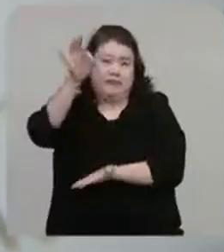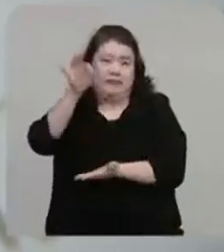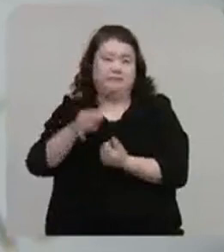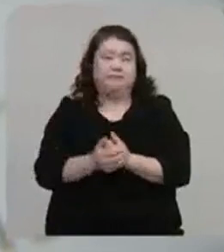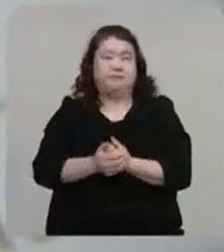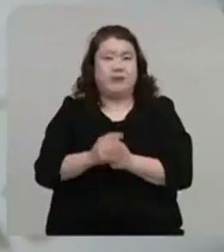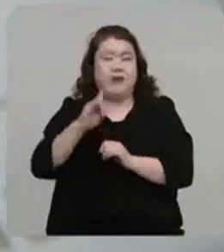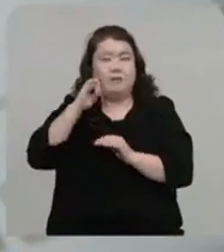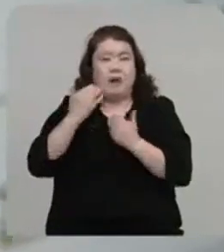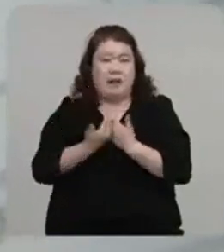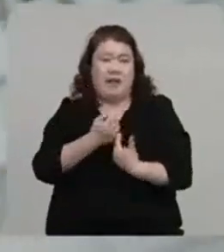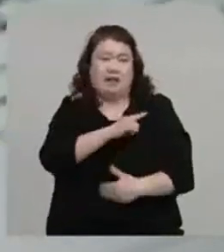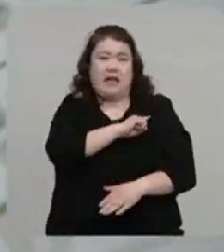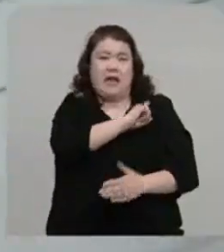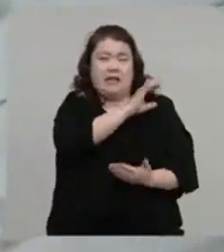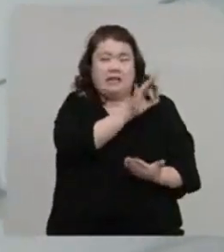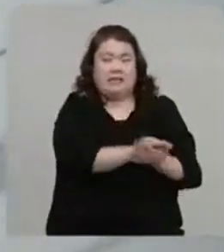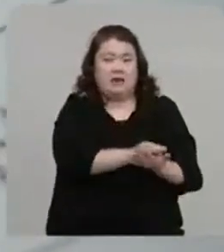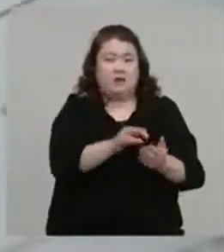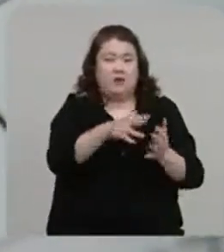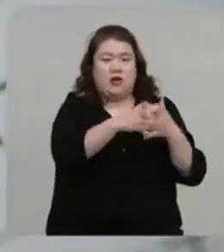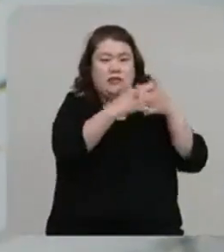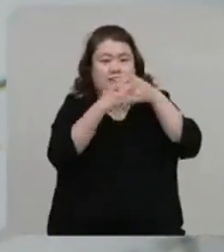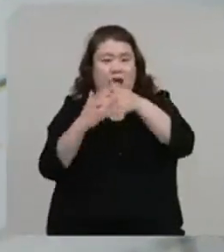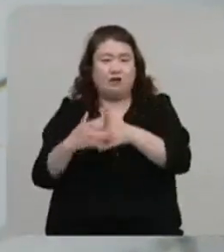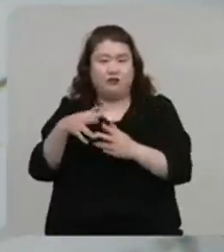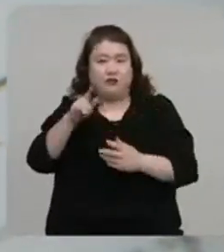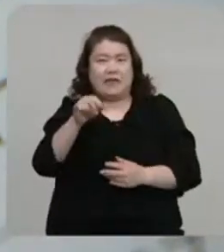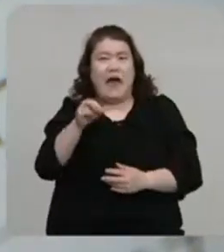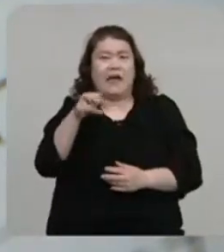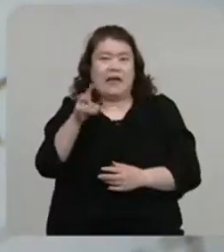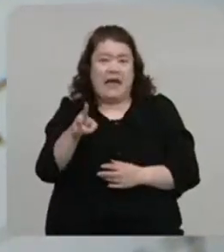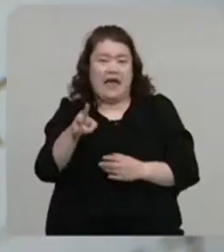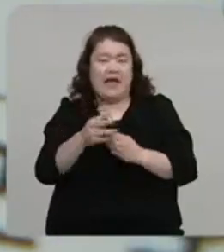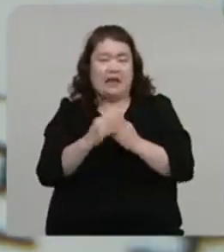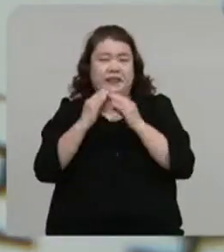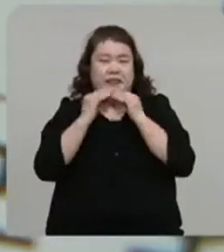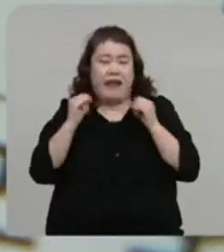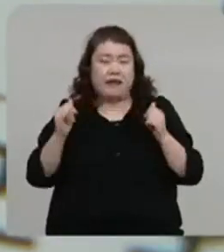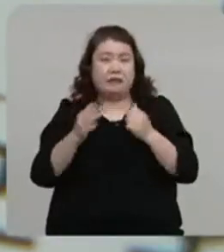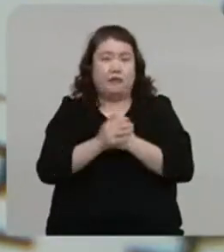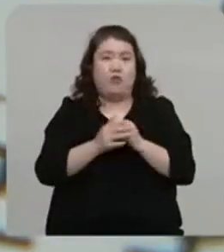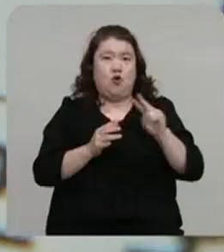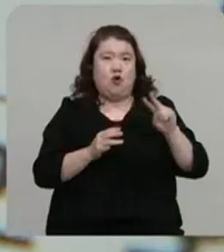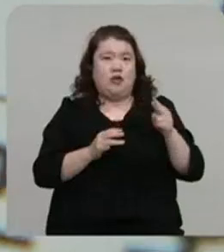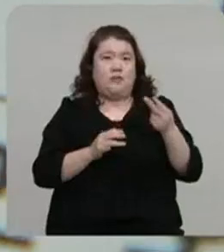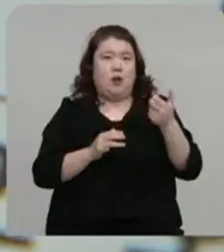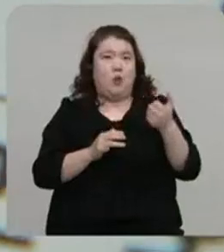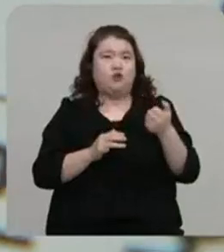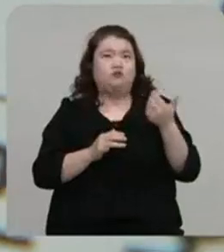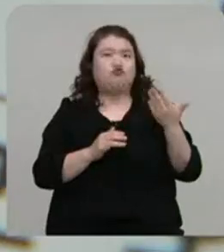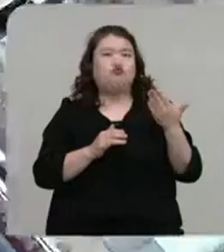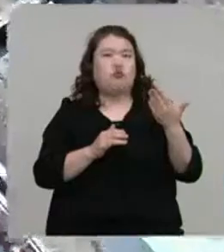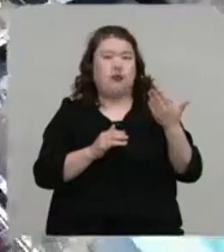반대로 가장 싼 곳은 장수군 장 계면의 한 땅으로 제곱미터당 259 원입니다.